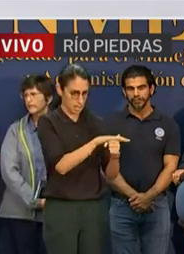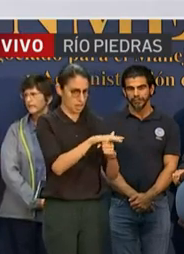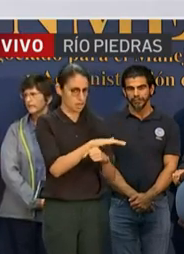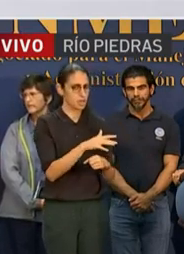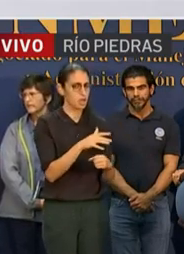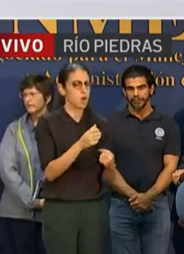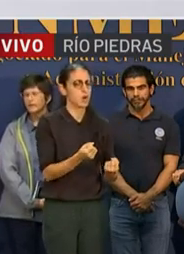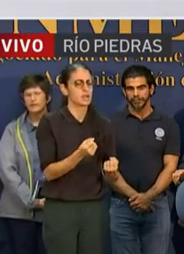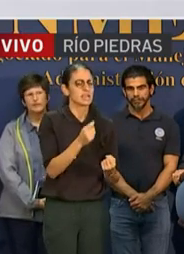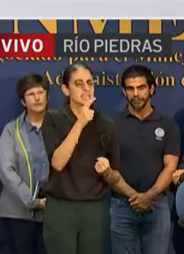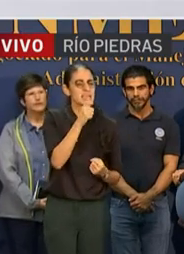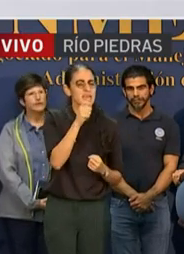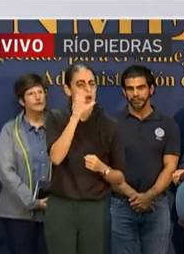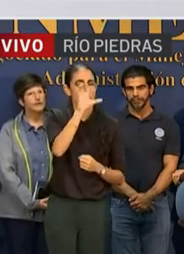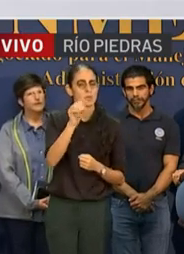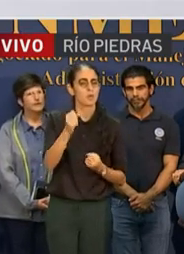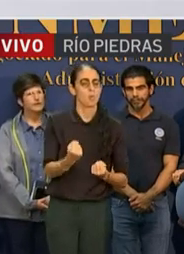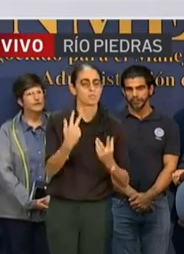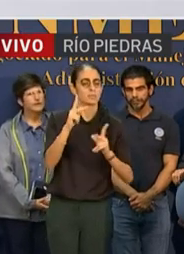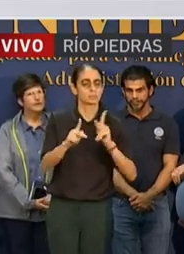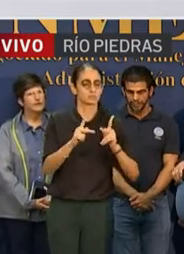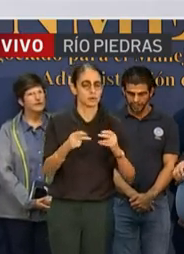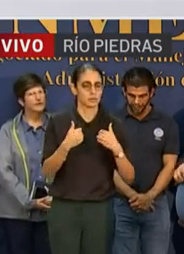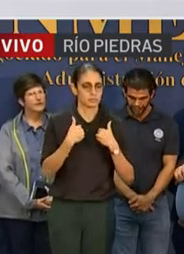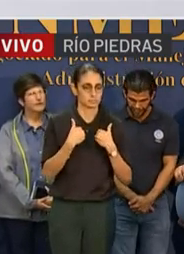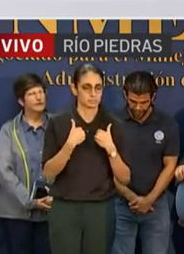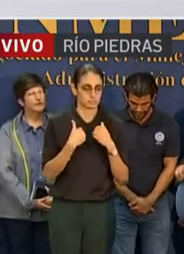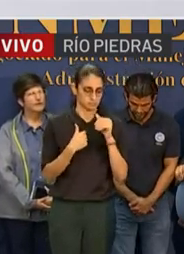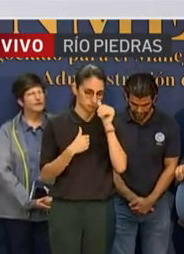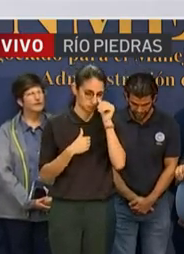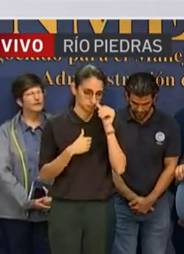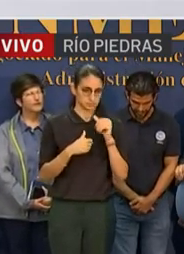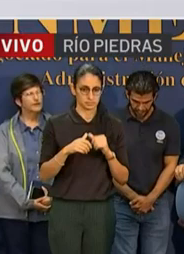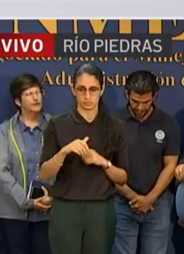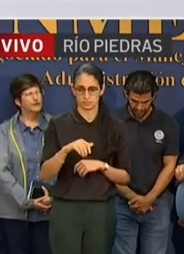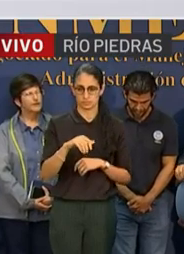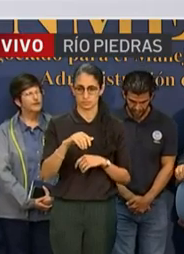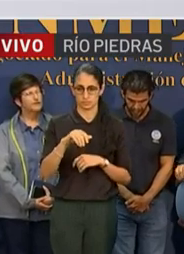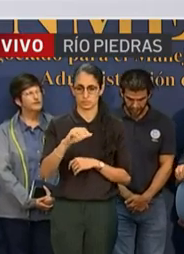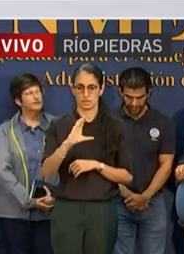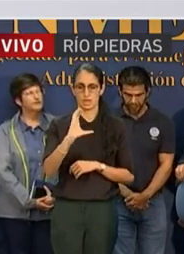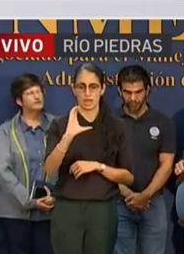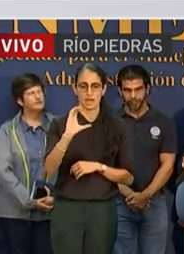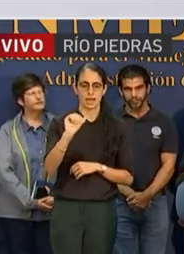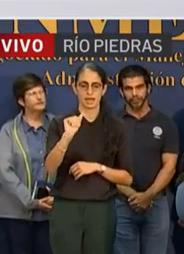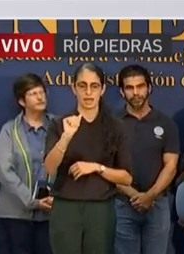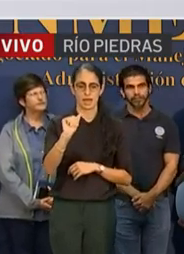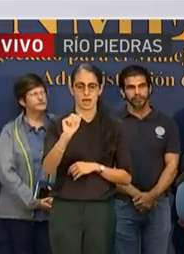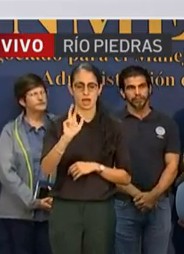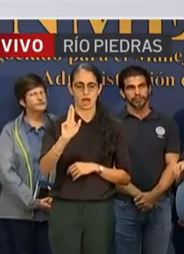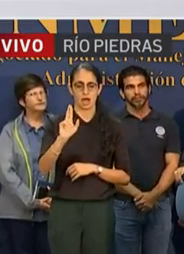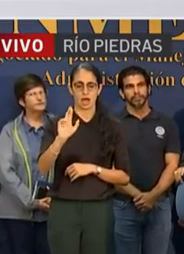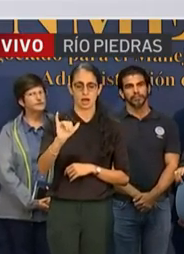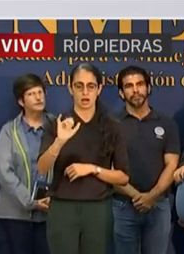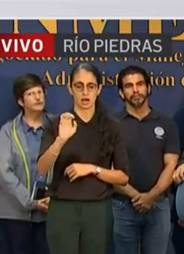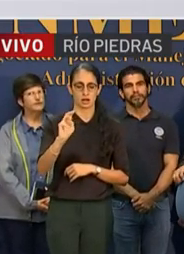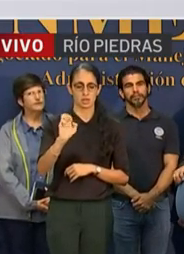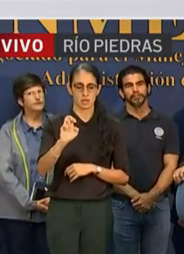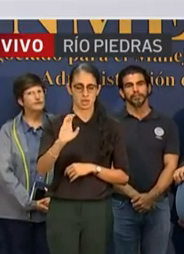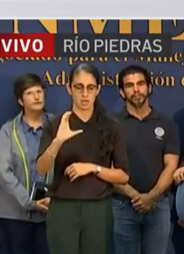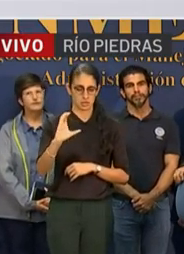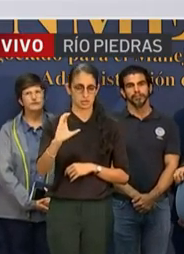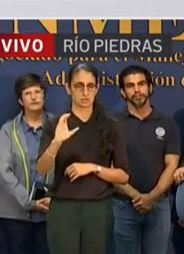DAR AHORA, PERO SE LOS VAMOS A